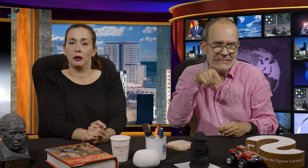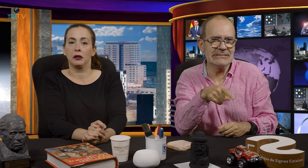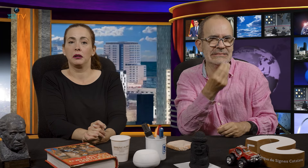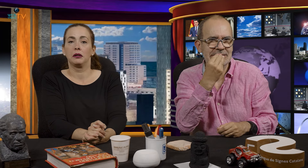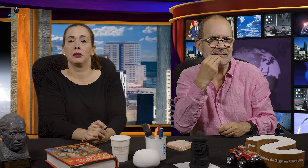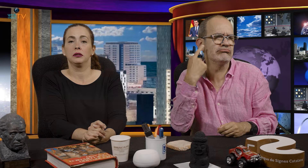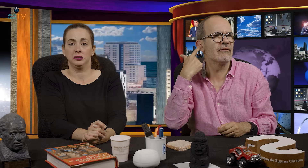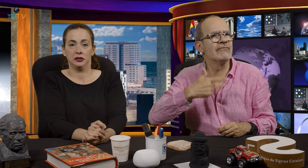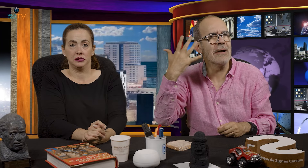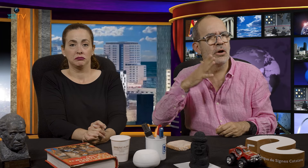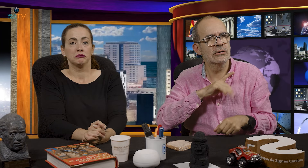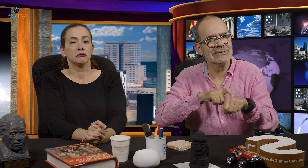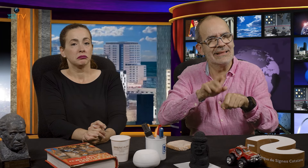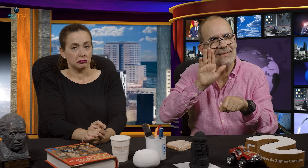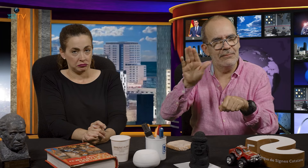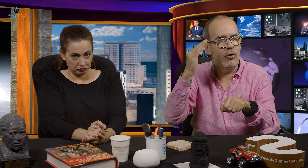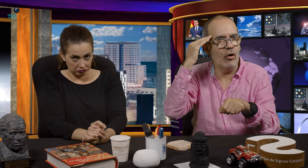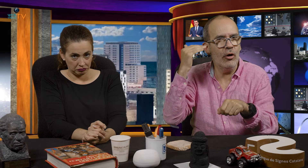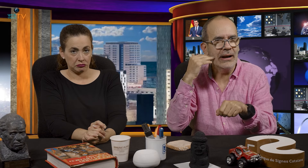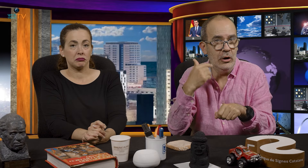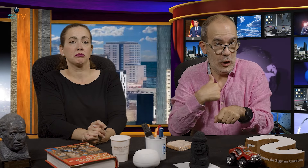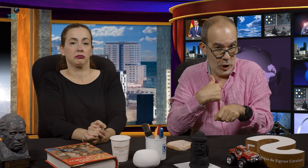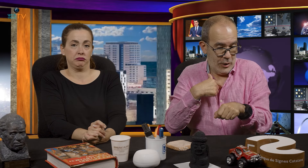me propuso si quería probar la gastronomía típica y famosa Coreana.